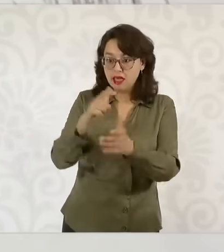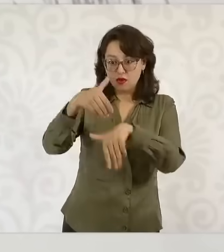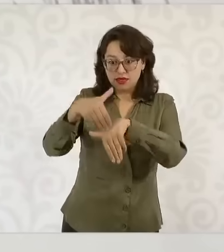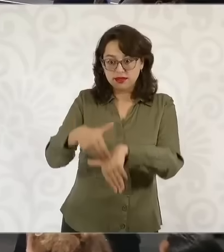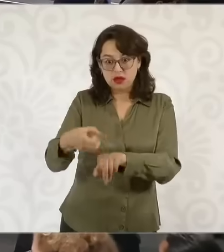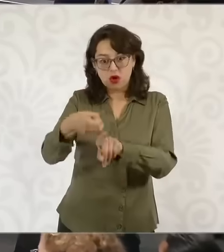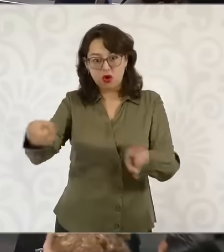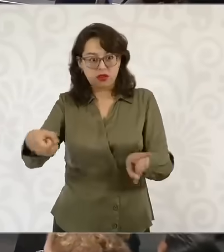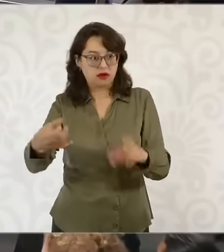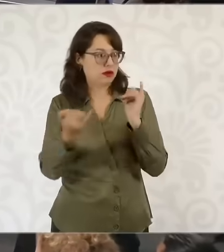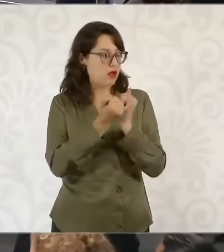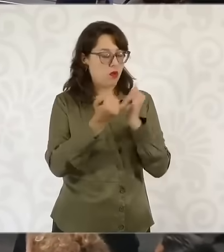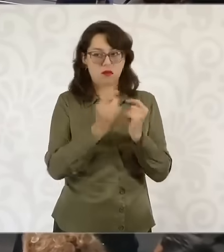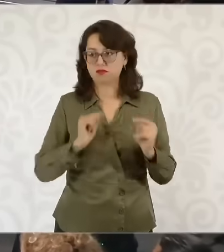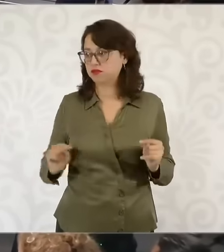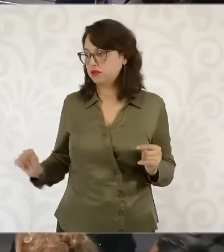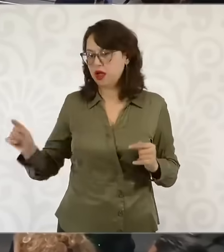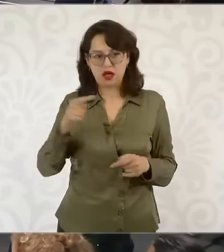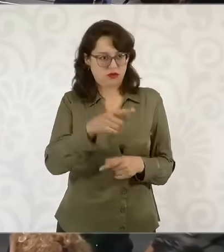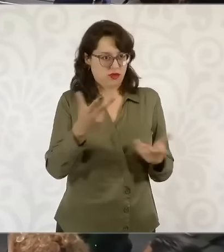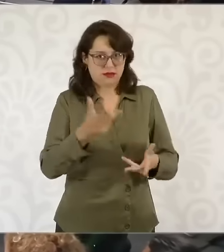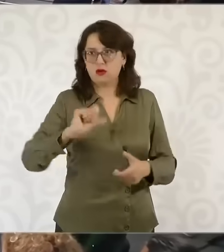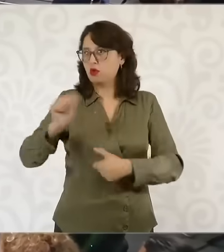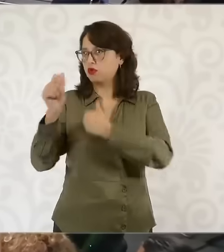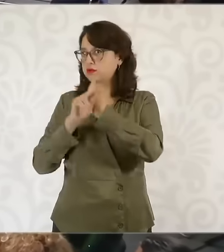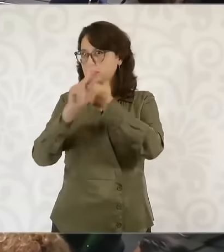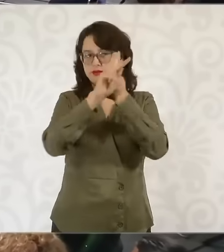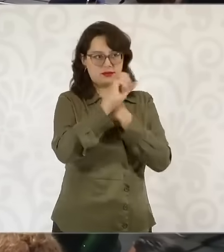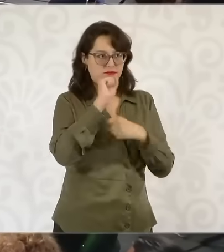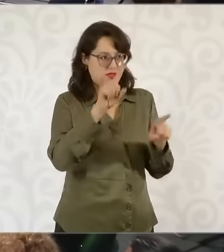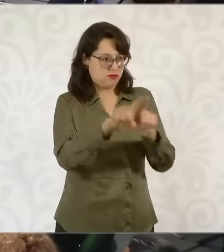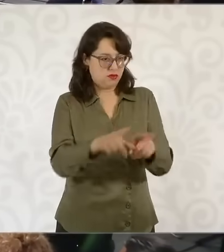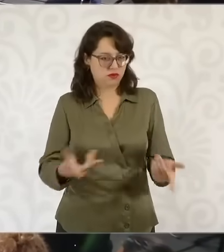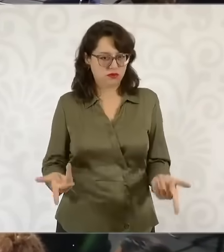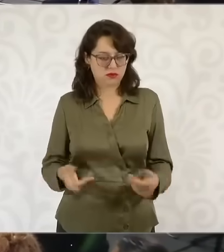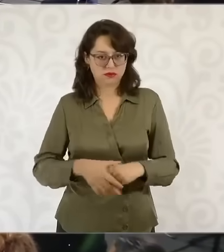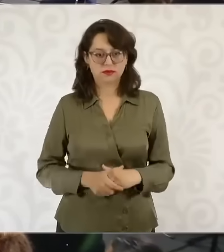igual que lo hacen en España o en otros lugares del mundo. Gracias. Eh, la segunda pregunta es